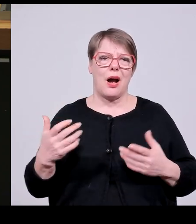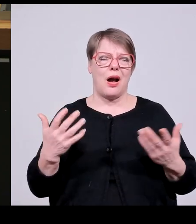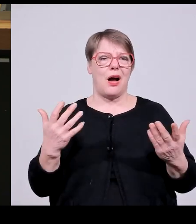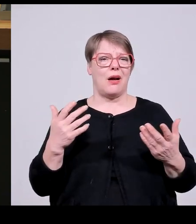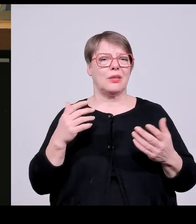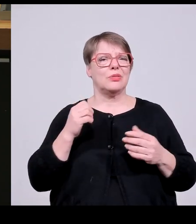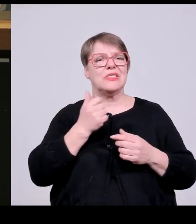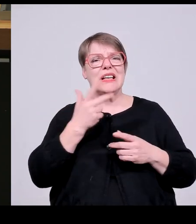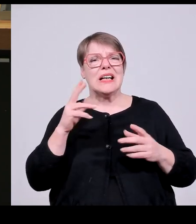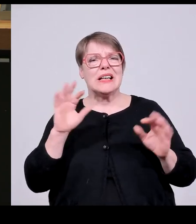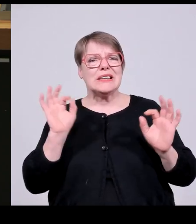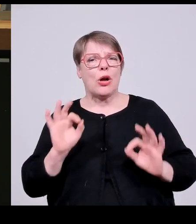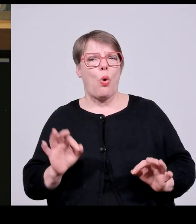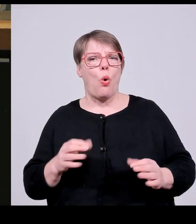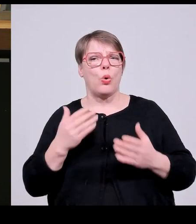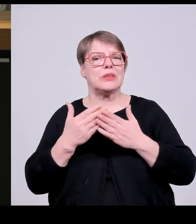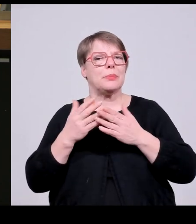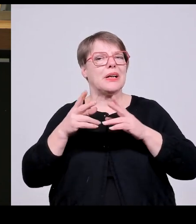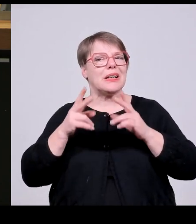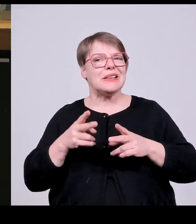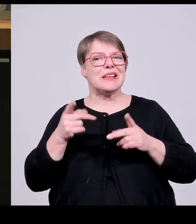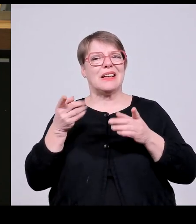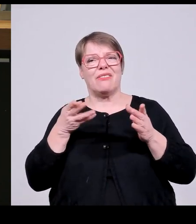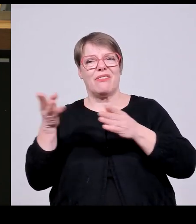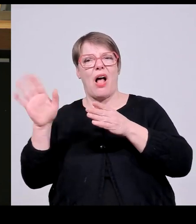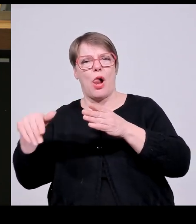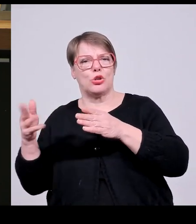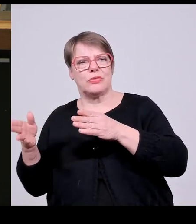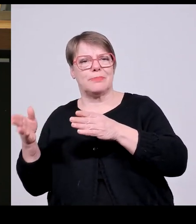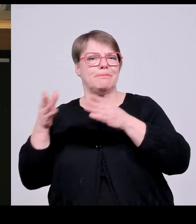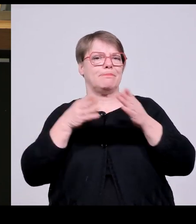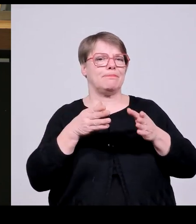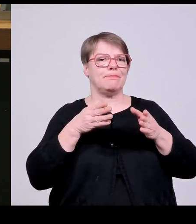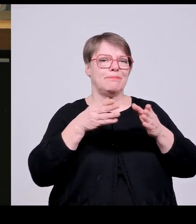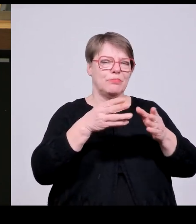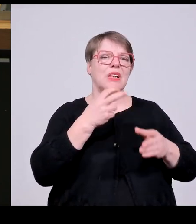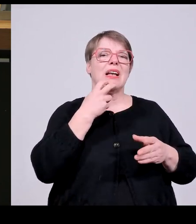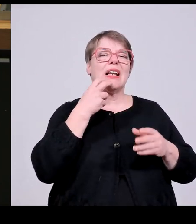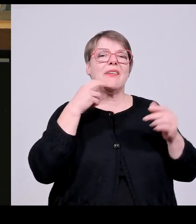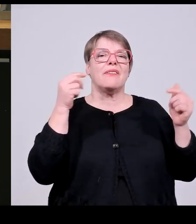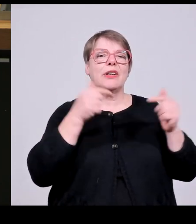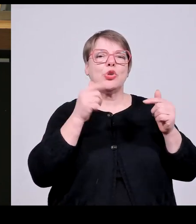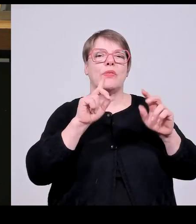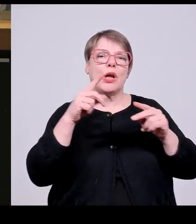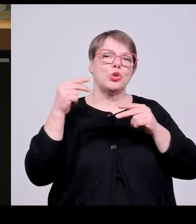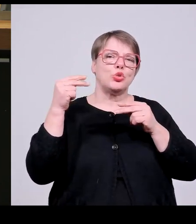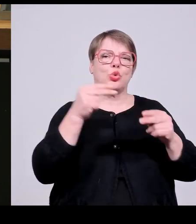in Frankreich oder in Nordrhein-Westfalen getroffen werden, sondern hier in Berlin durch die Berliner Bürger und